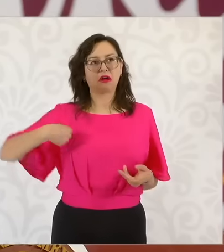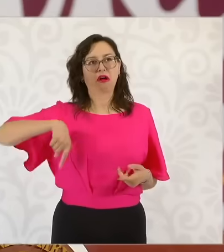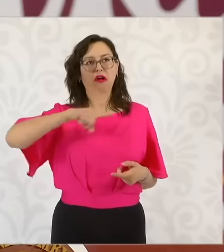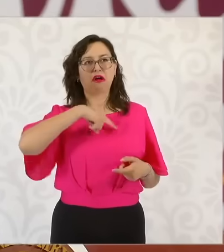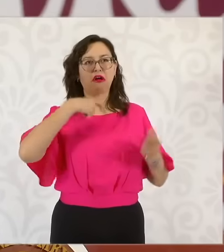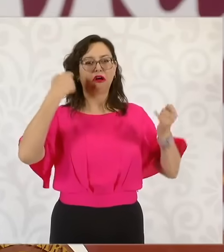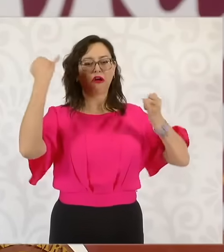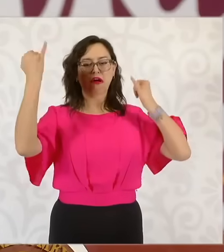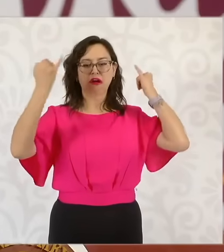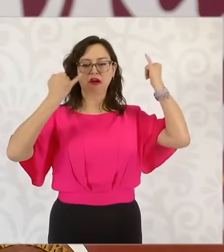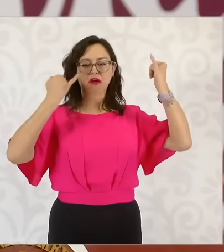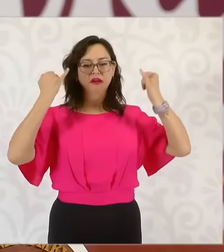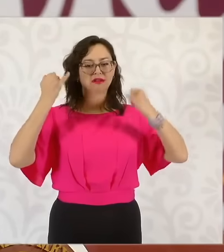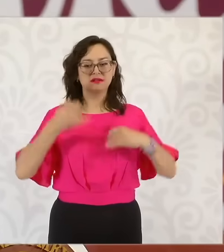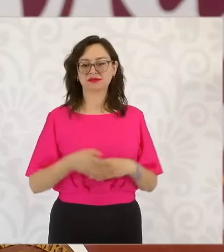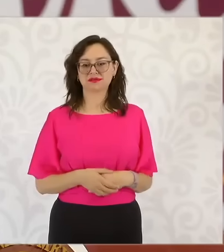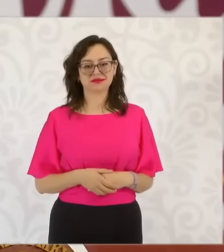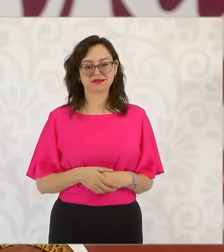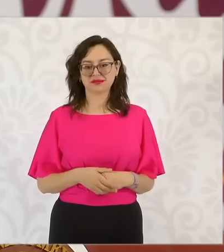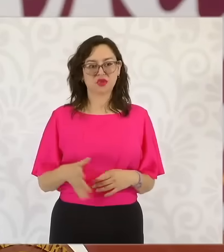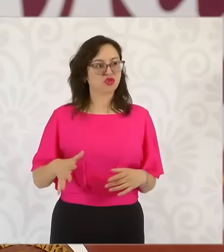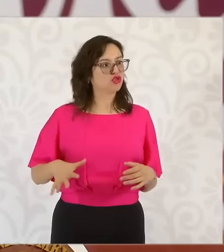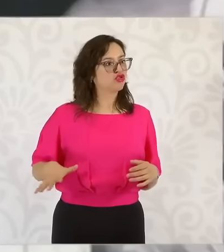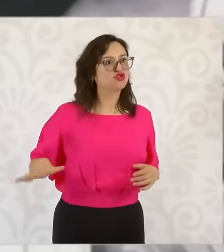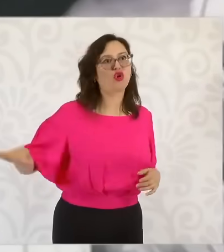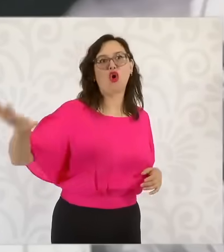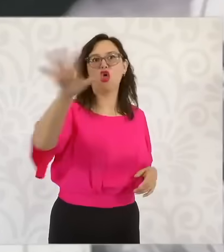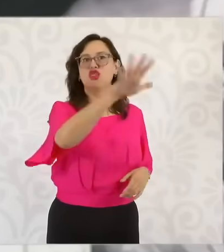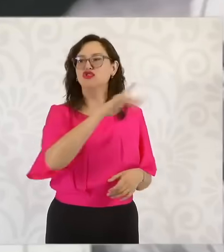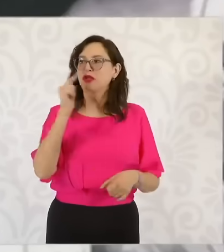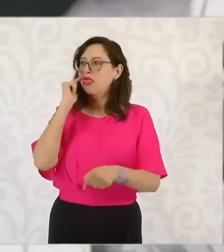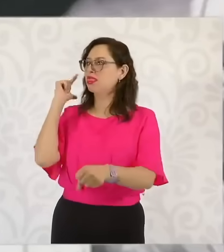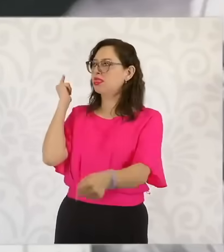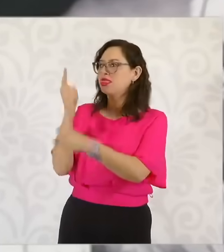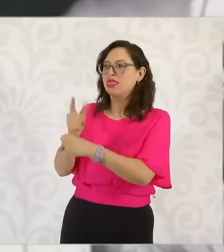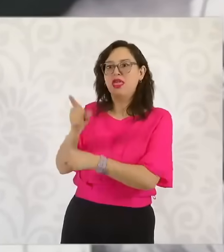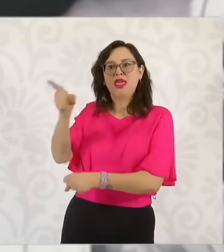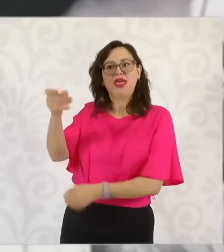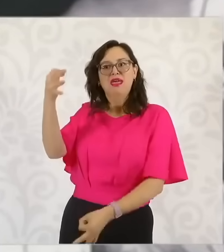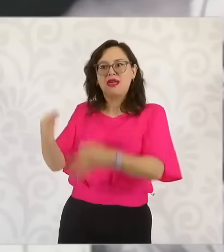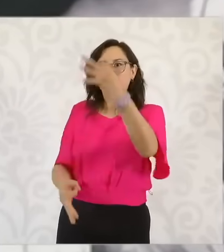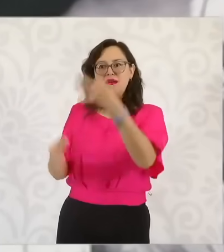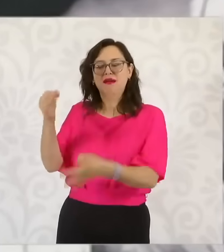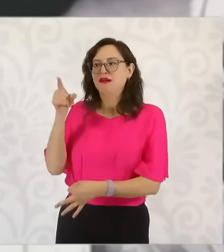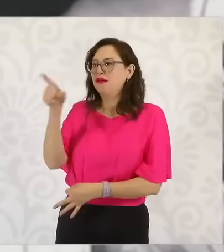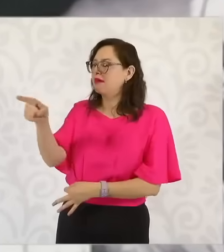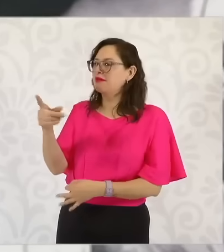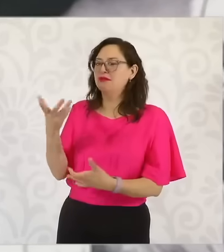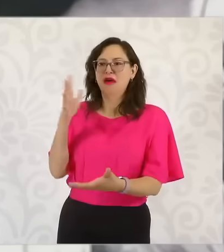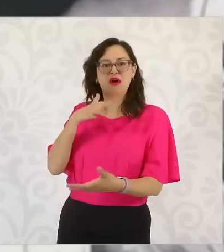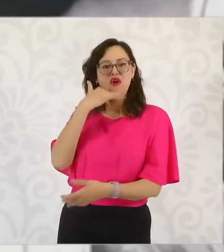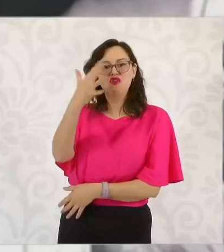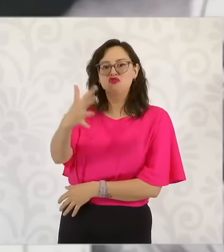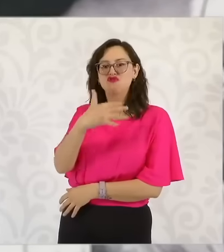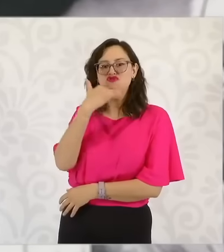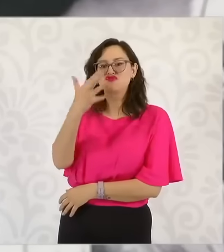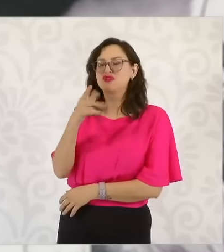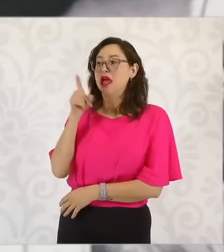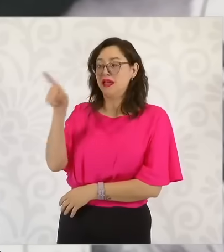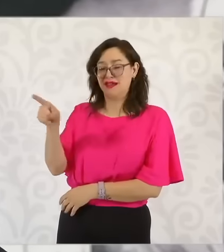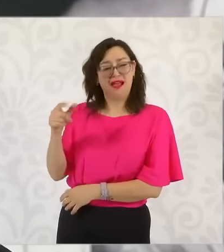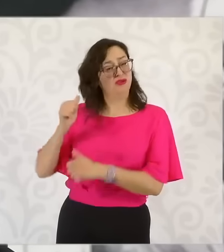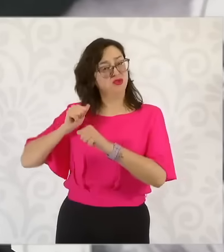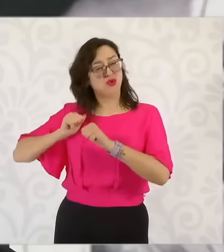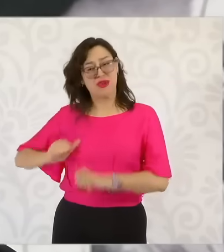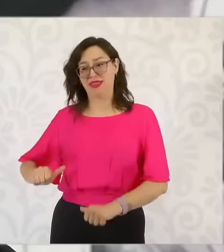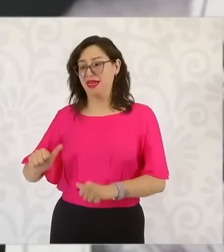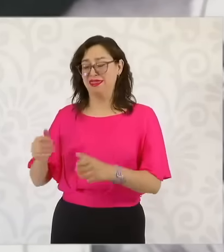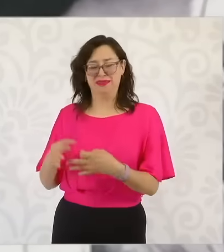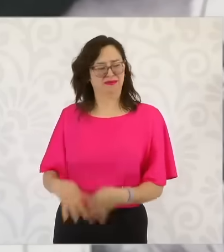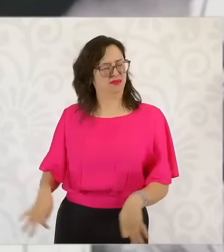de camarillas enquistadas en un poder que tiene mucho poder eh es algo muy importante y por eso